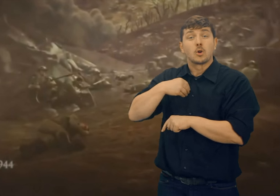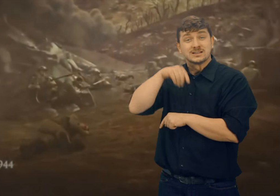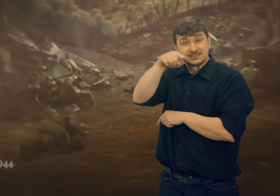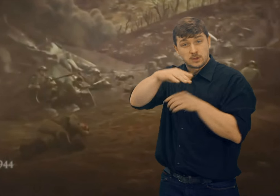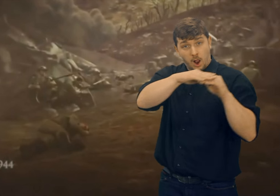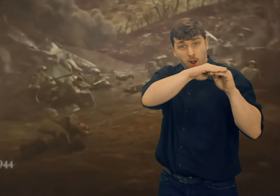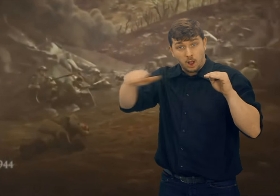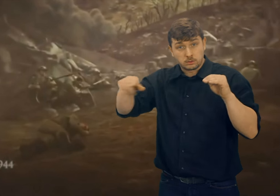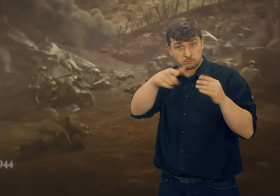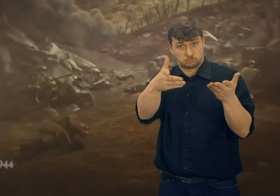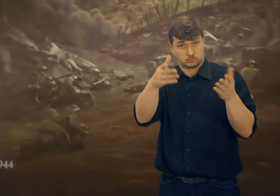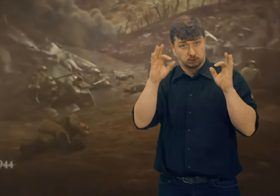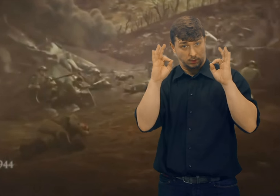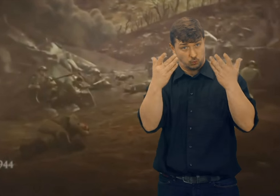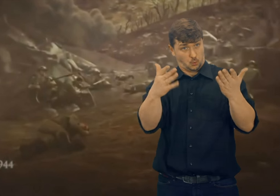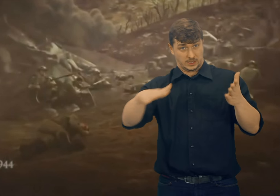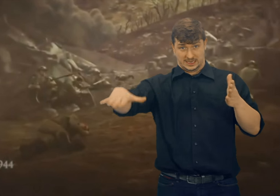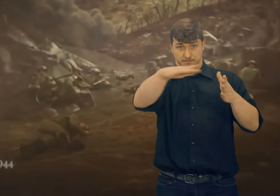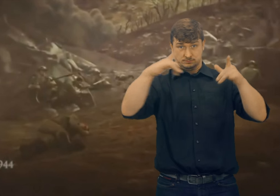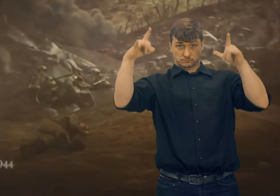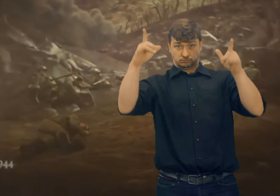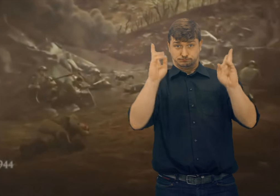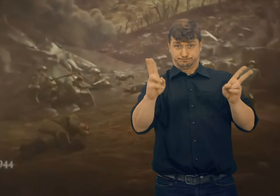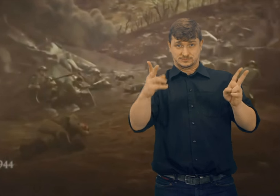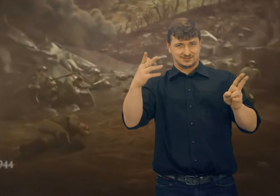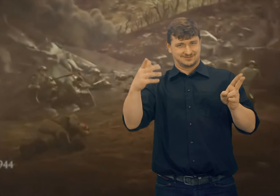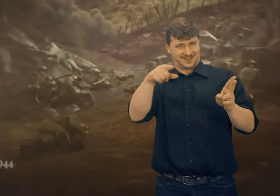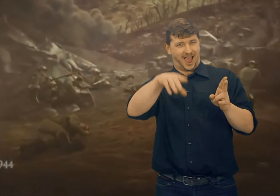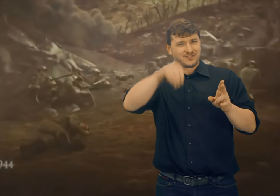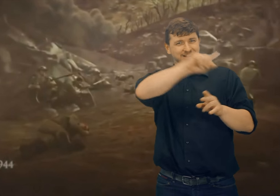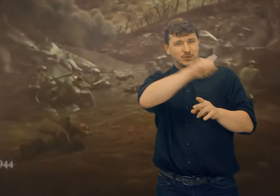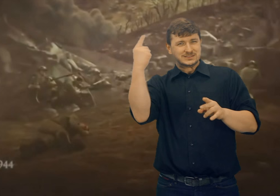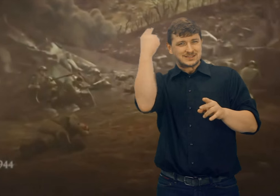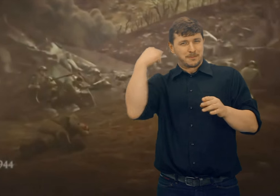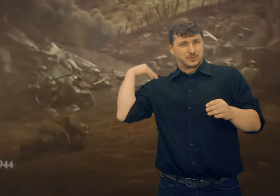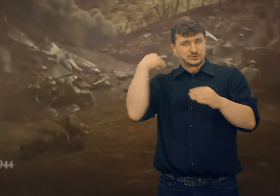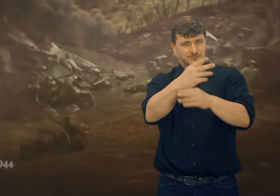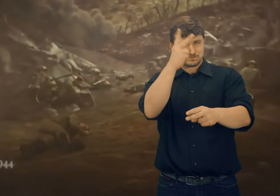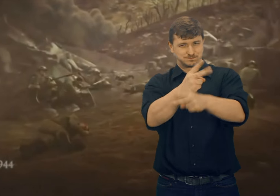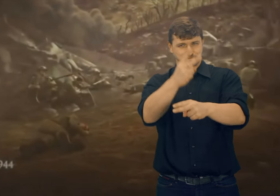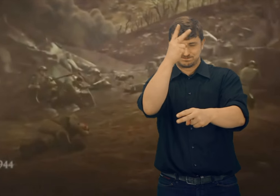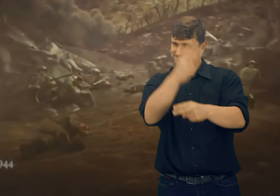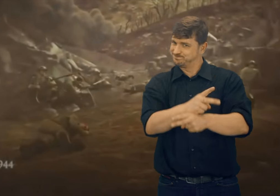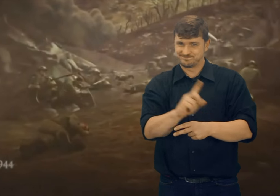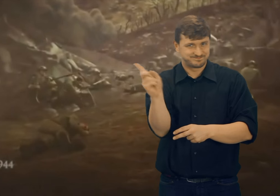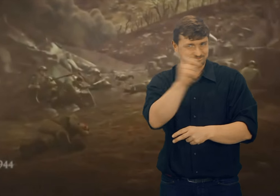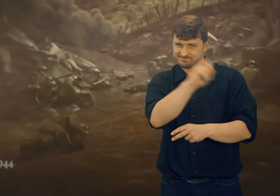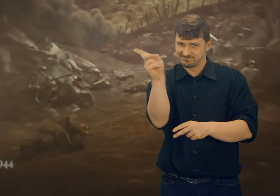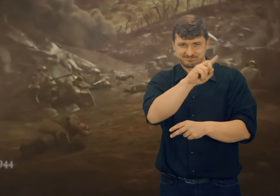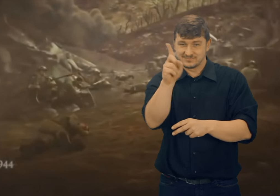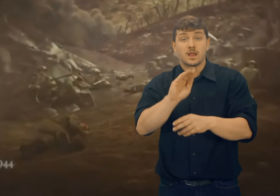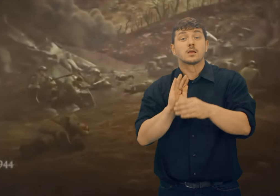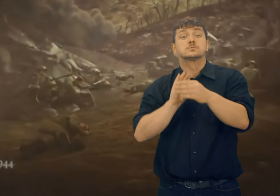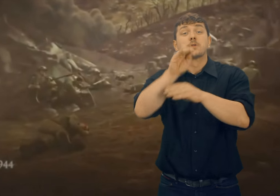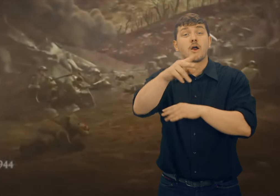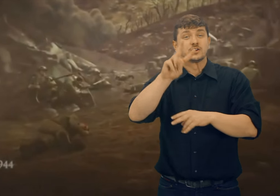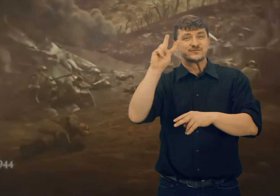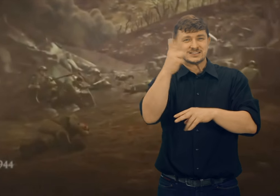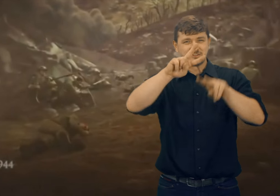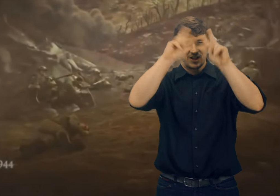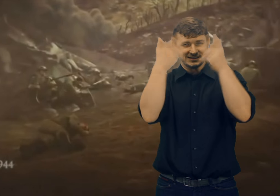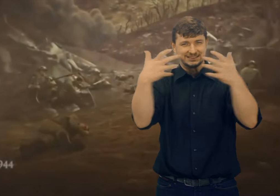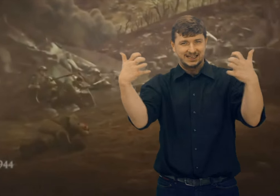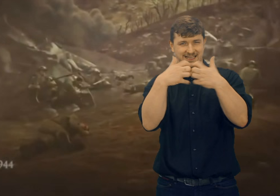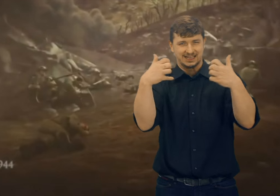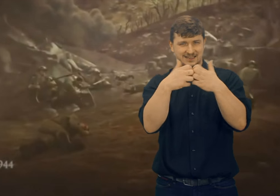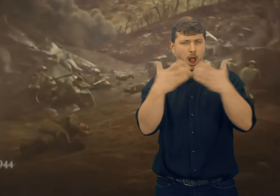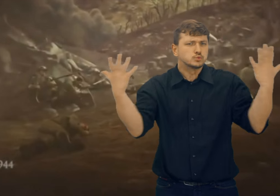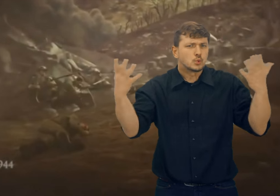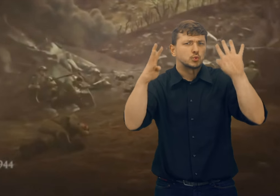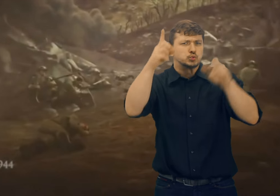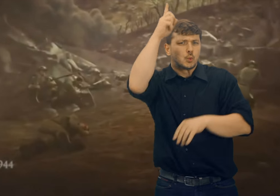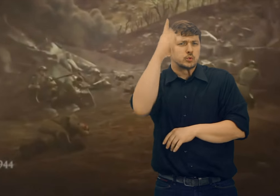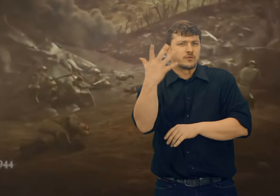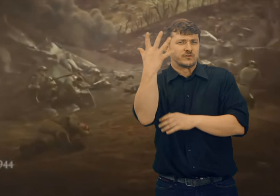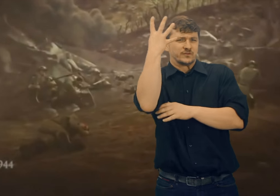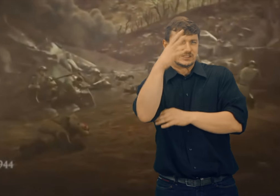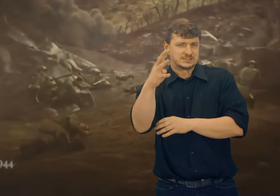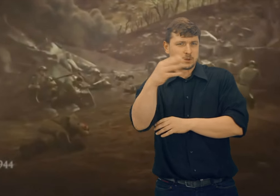Und auch die geografische Lage, die Polen bisher hatte, erneuerte sich. Nach dem Krieg 1945,